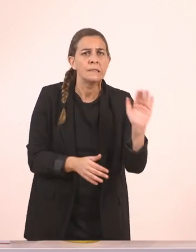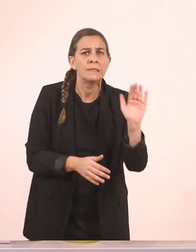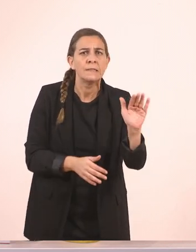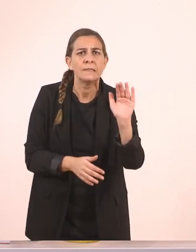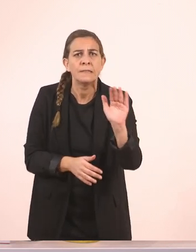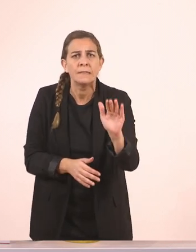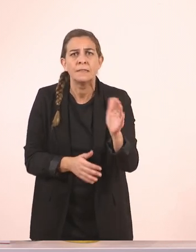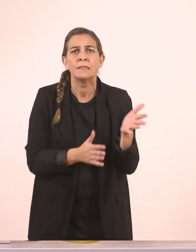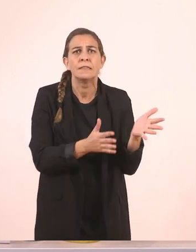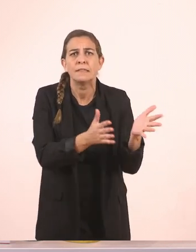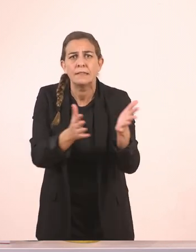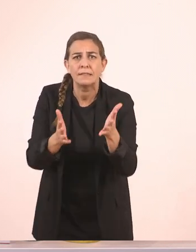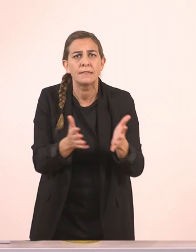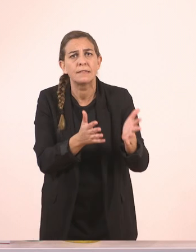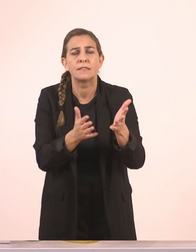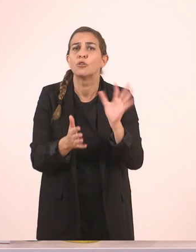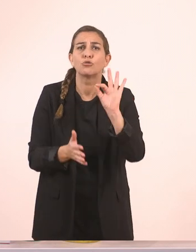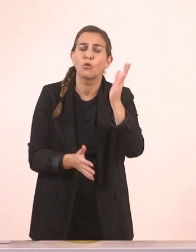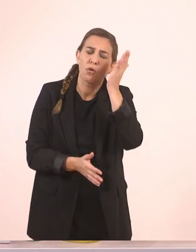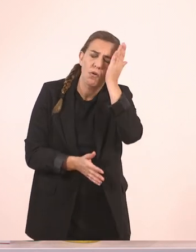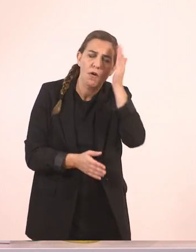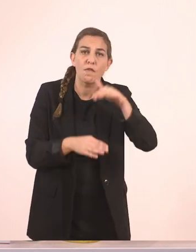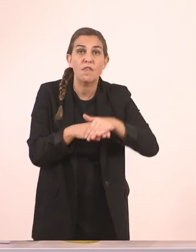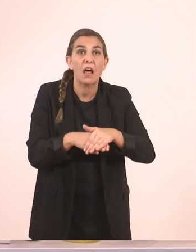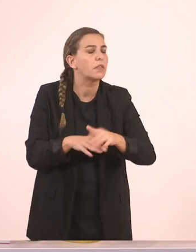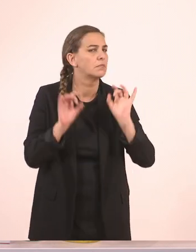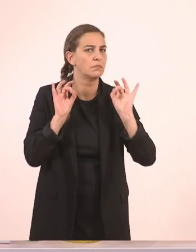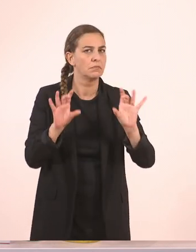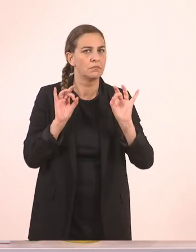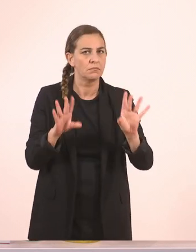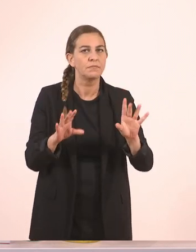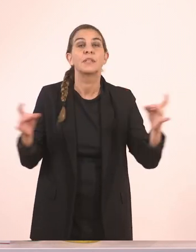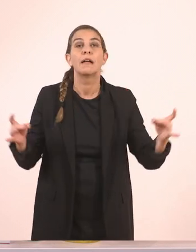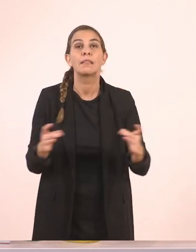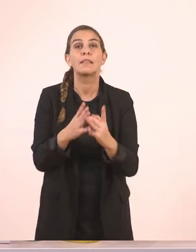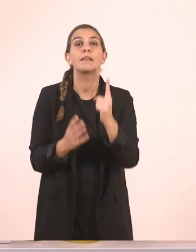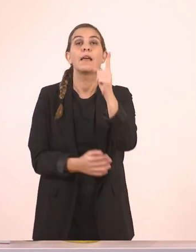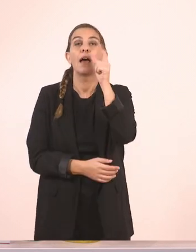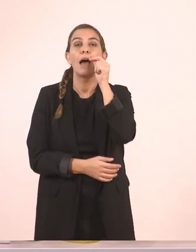ένα μέρος να μπορέσουν να περάσουν το βράδυ πουθενά. Ένας λοιπόν ταβερνιάρης που τους λυπήθηκε,